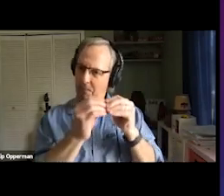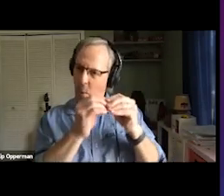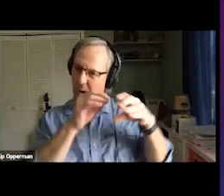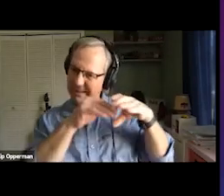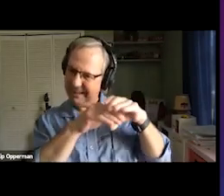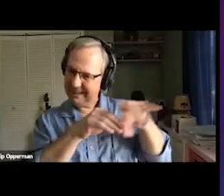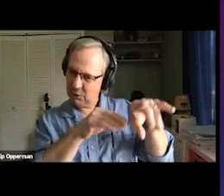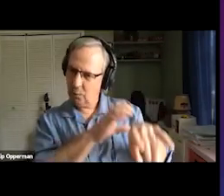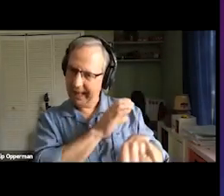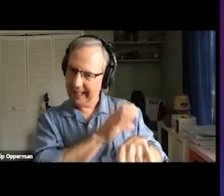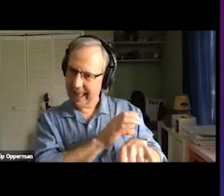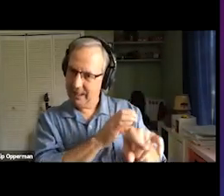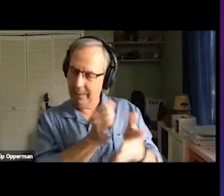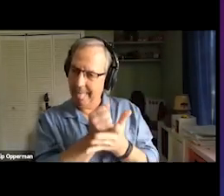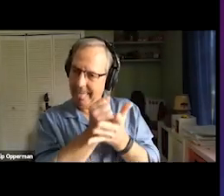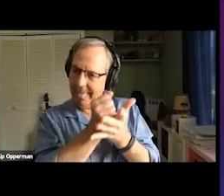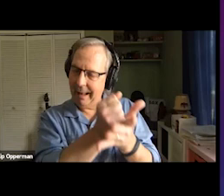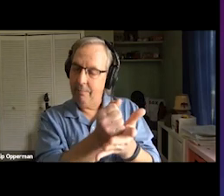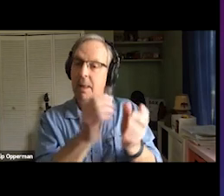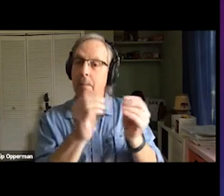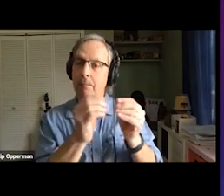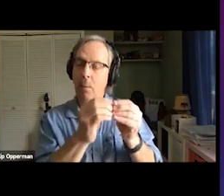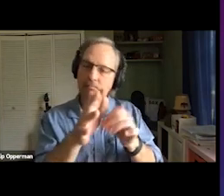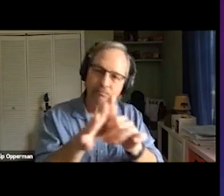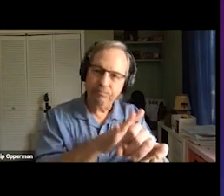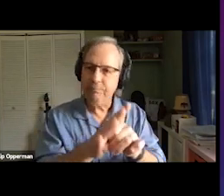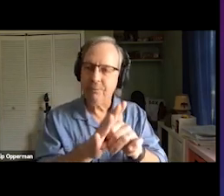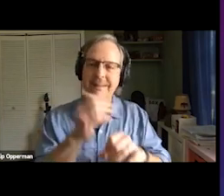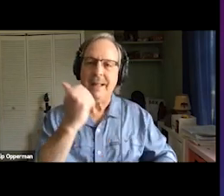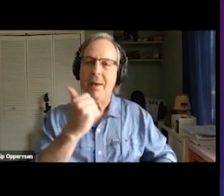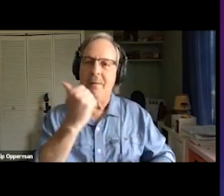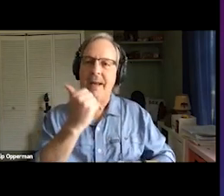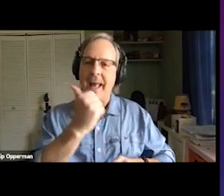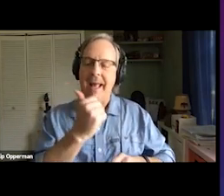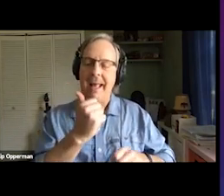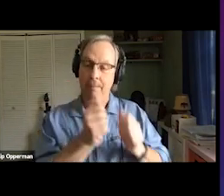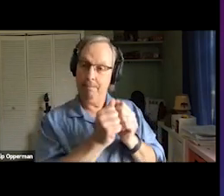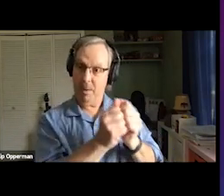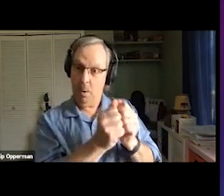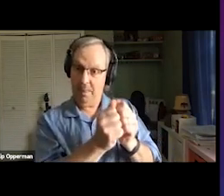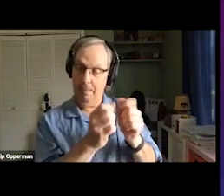la capacidad de ayudarlos de manera más integral día tras día y estar con ellos de manera más extensa a lo largo del día,